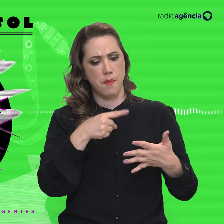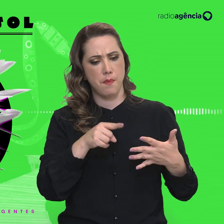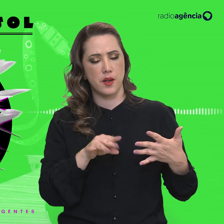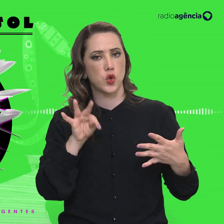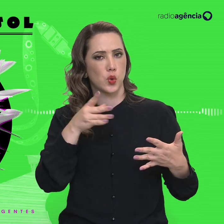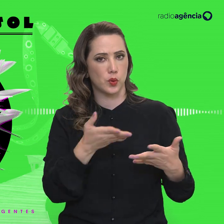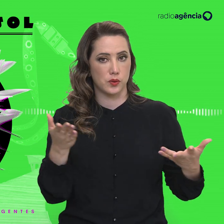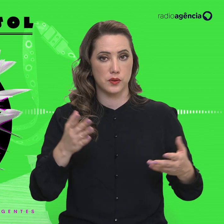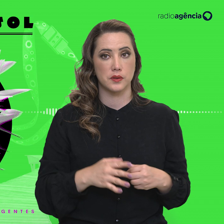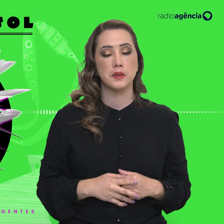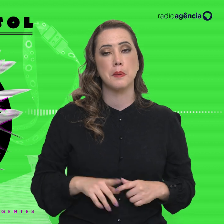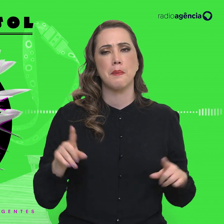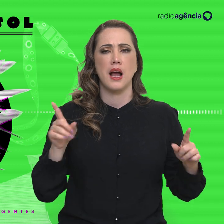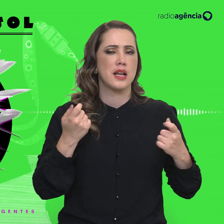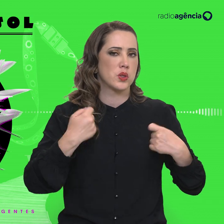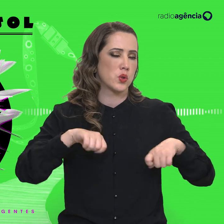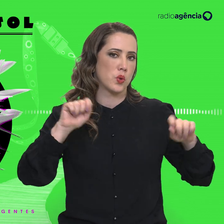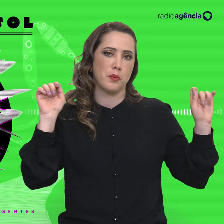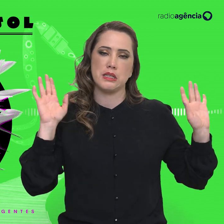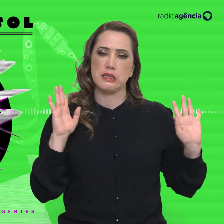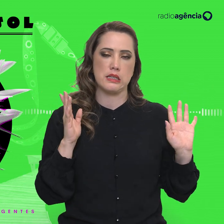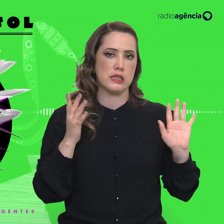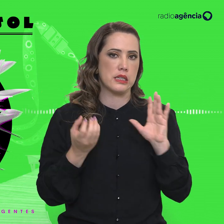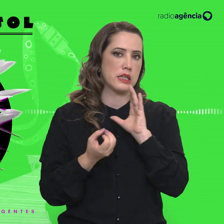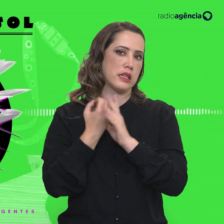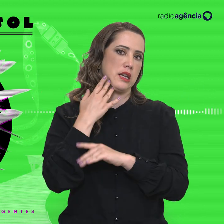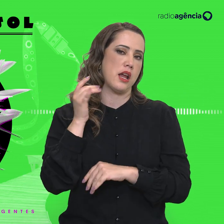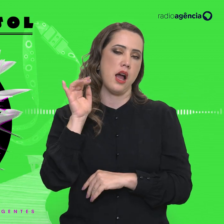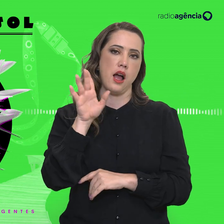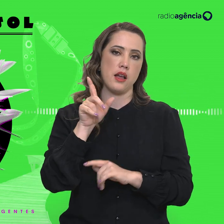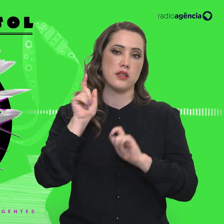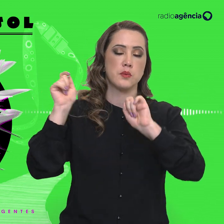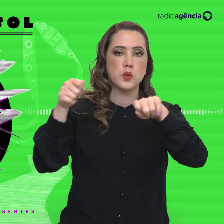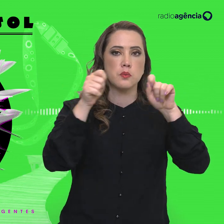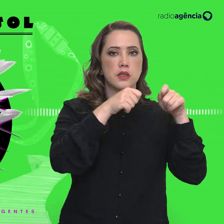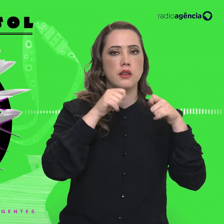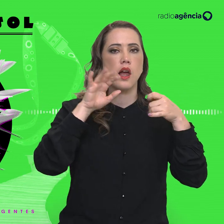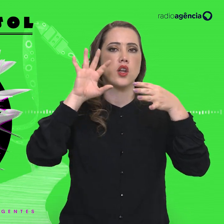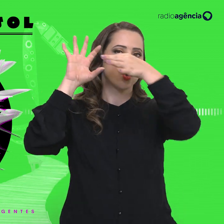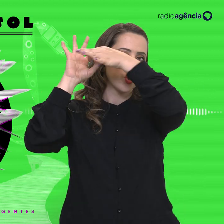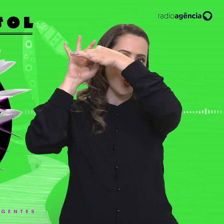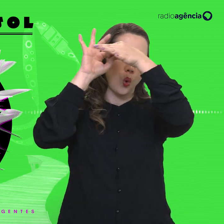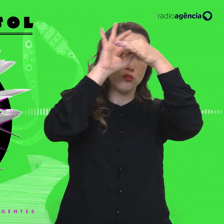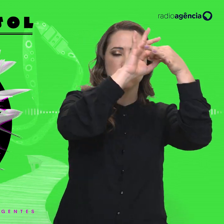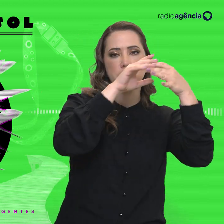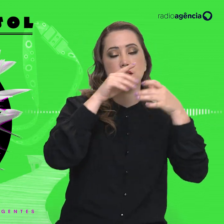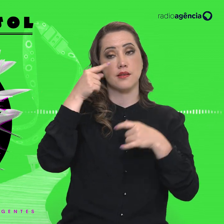Mas no fundo, nem precisa ser MacGyver para criar esse tanto de gambiarra mental. [MacGyver em Arca Perdida] Tenha fé, professor.